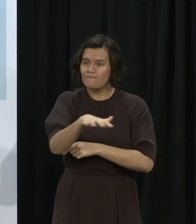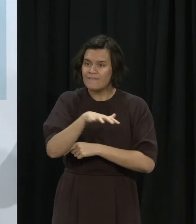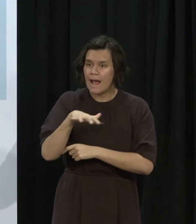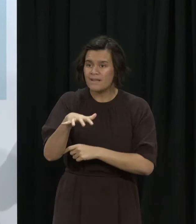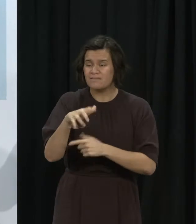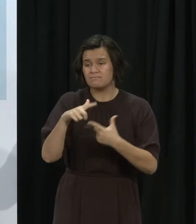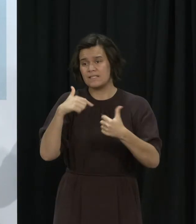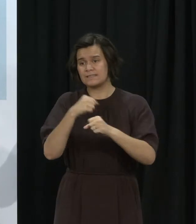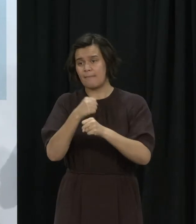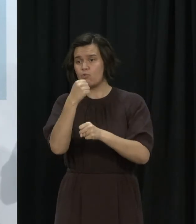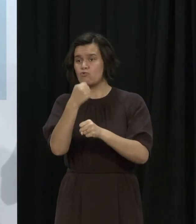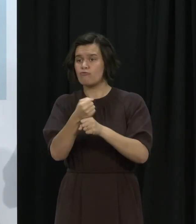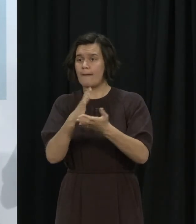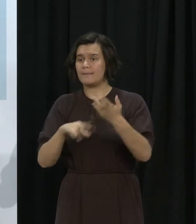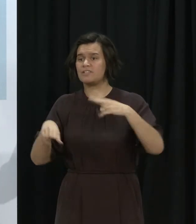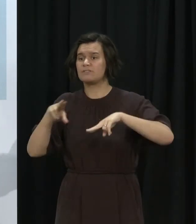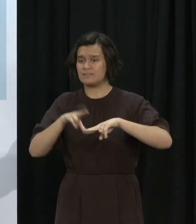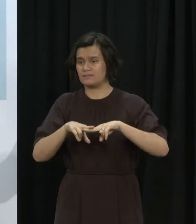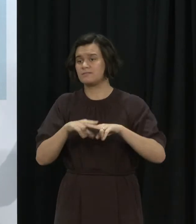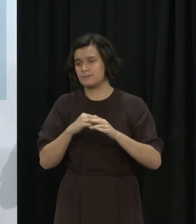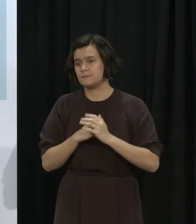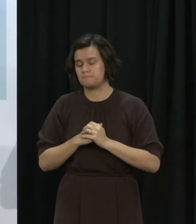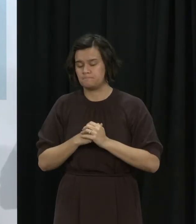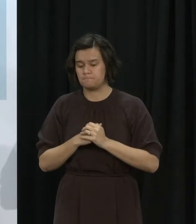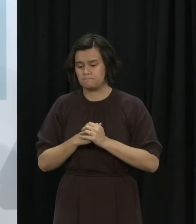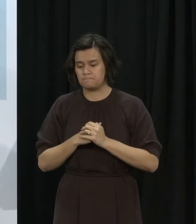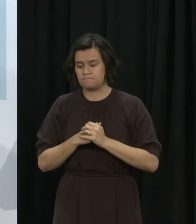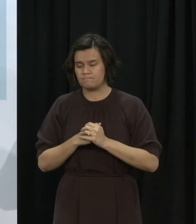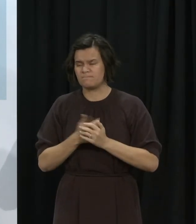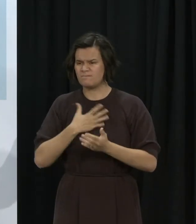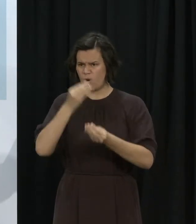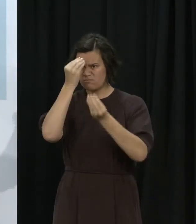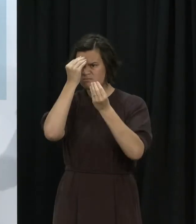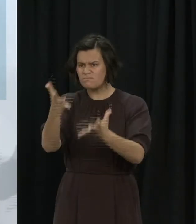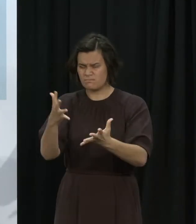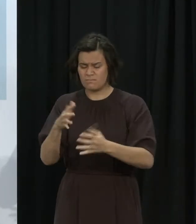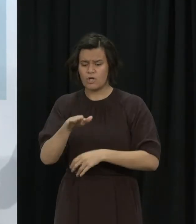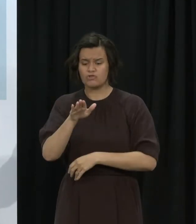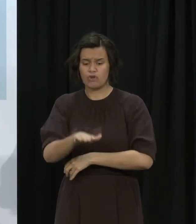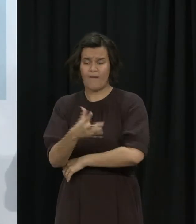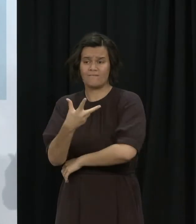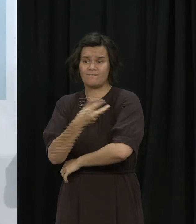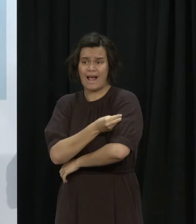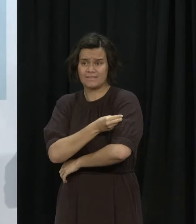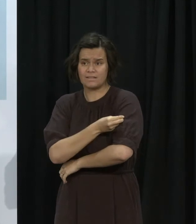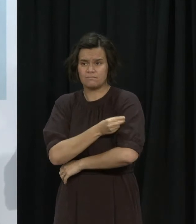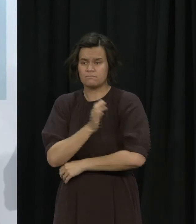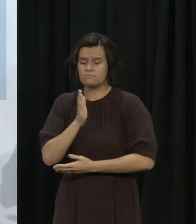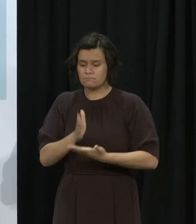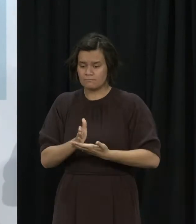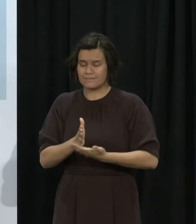pakeke me te hunga whakaraerae tangata i roto i to ratau oranga, otira ko o ratau